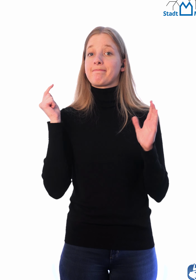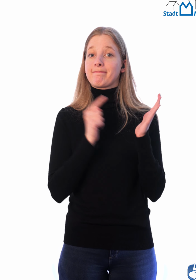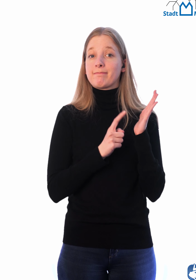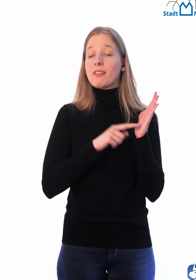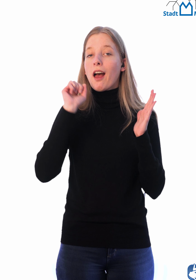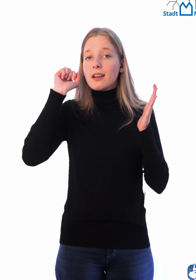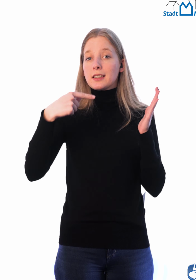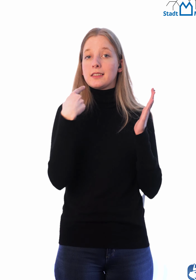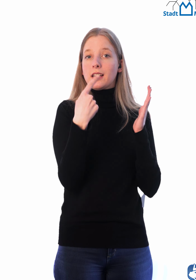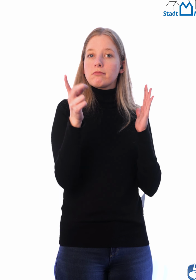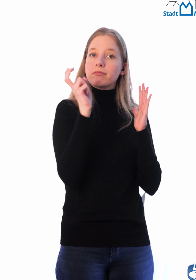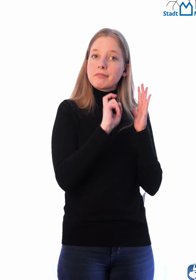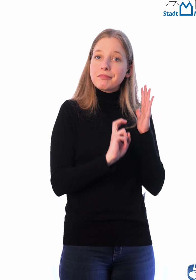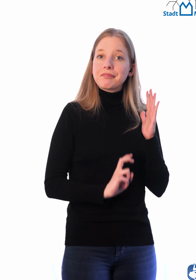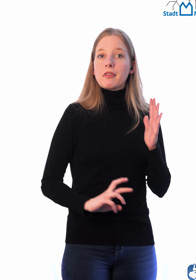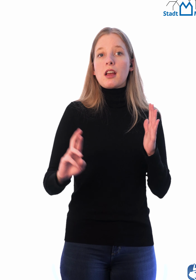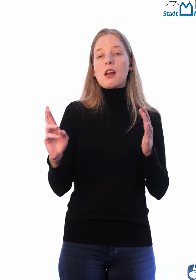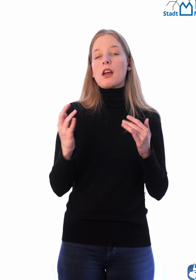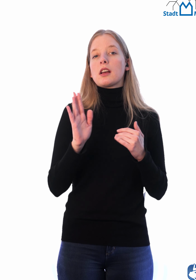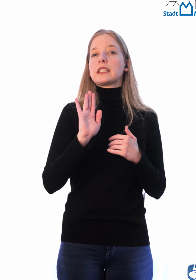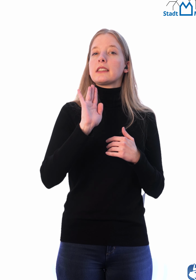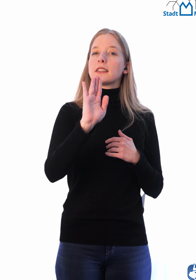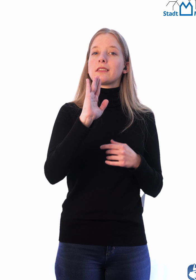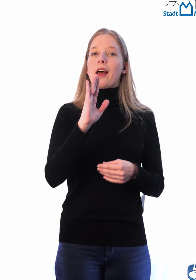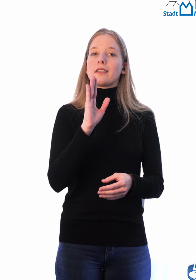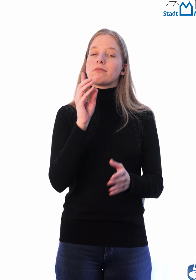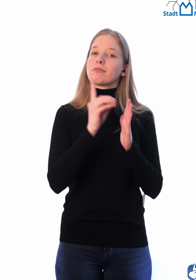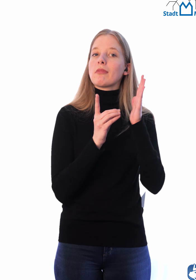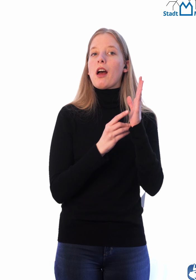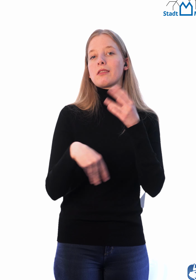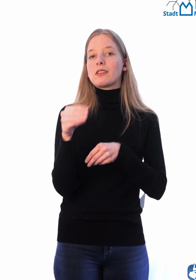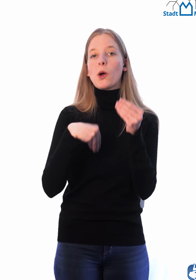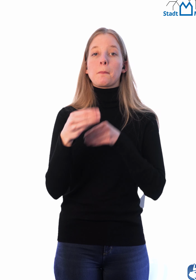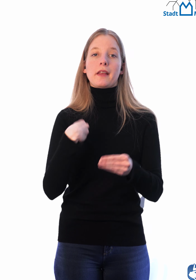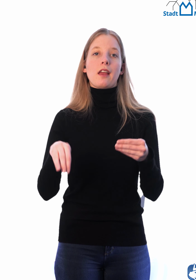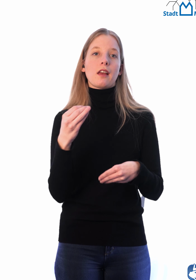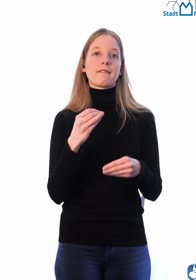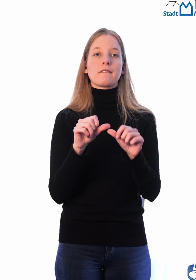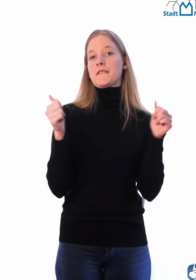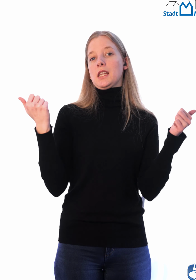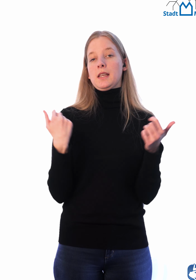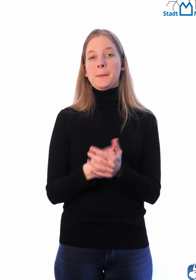Hier können Sie nachlesen, wie diese Seite mit Ihren Daten umgeht.